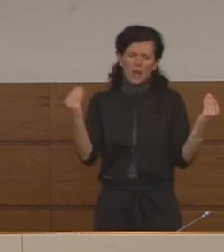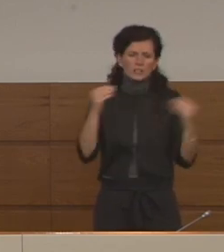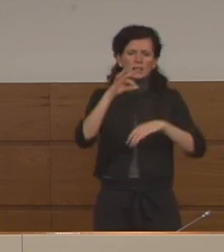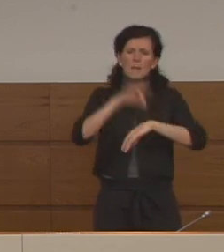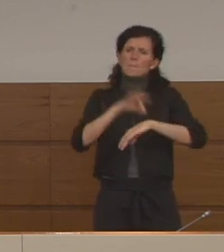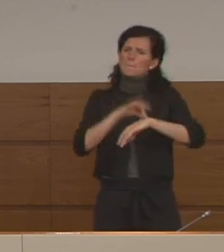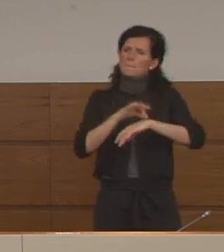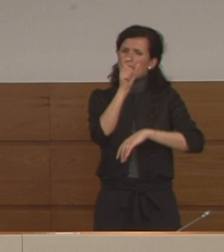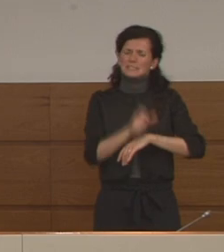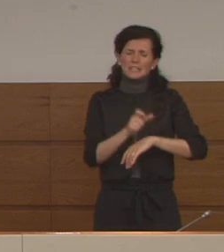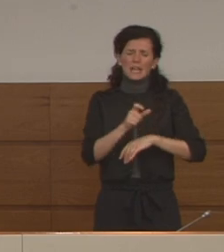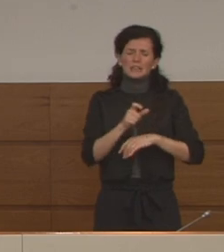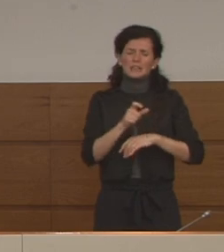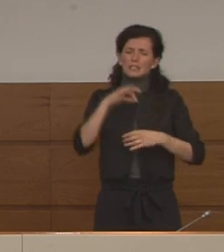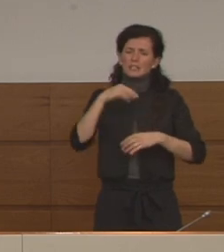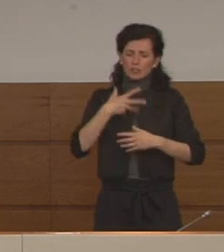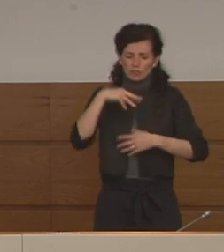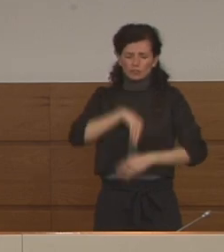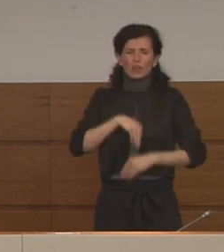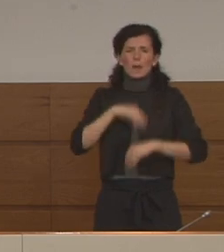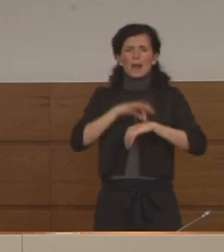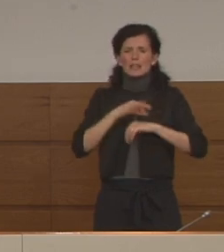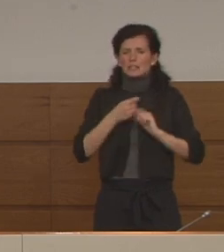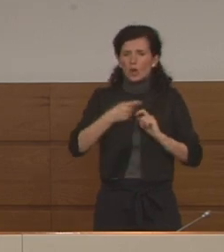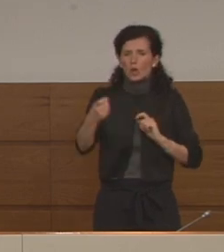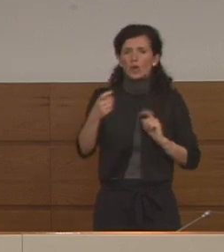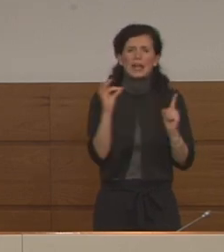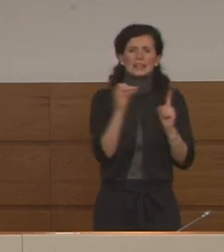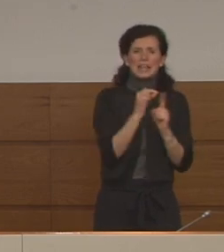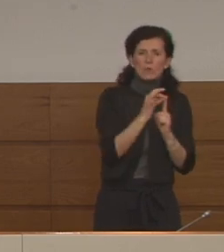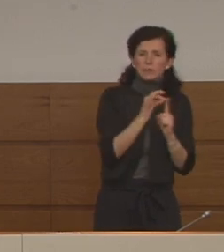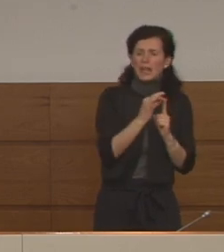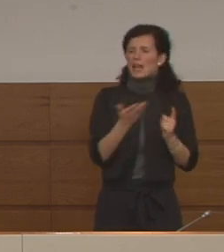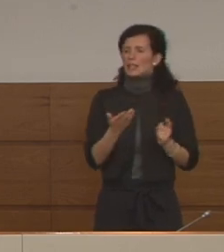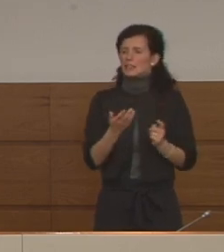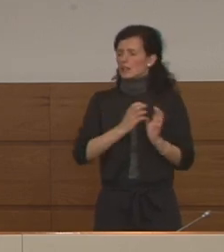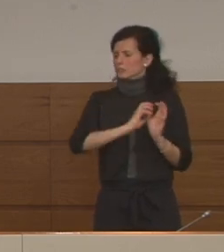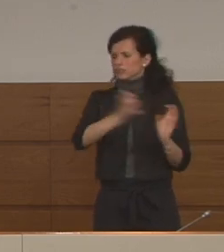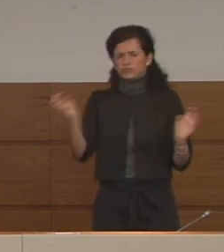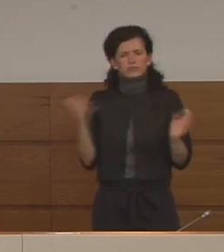con malattie croniche, diabete cose del genere, ce ne sono tanti.